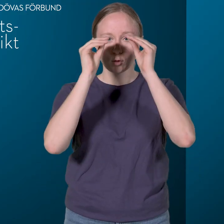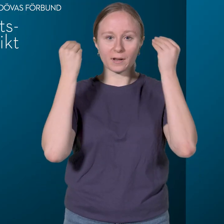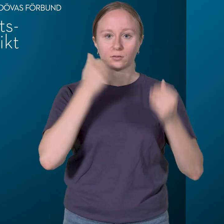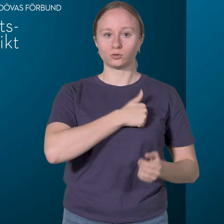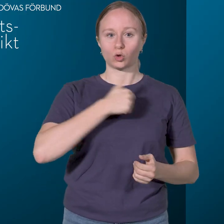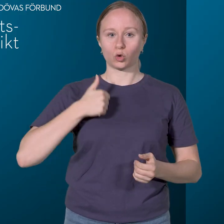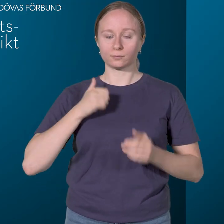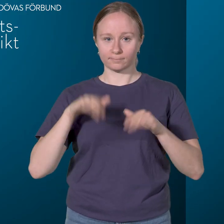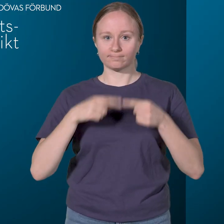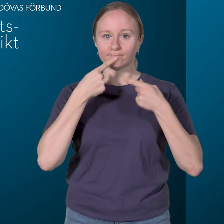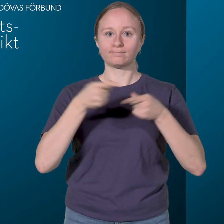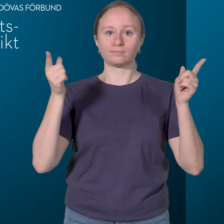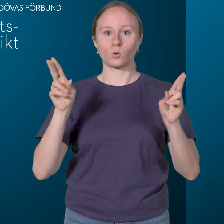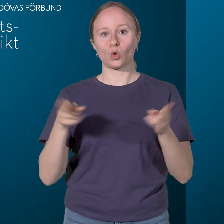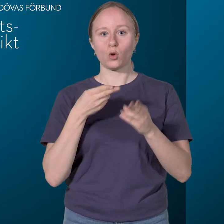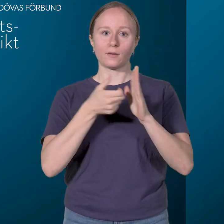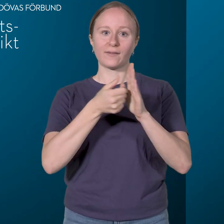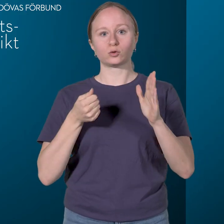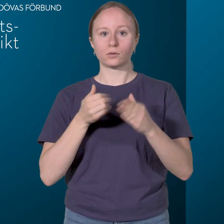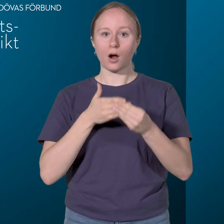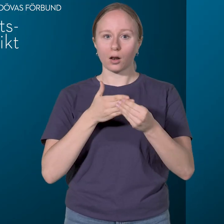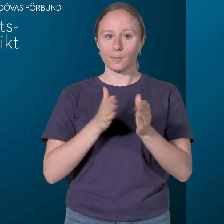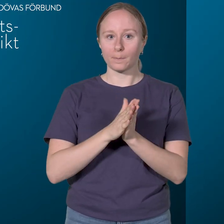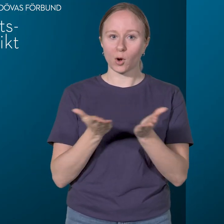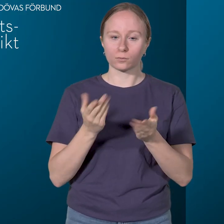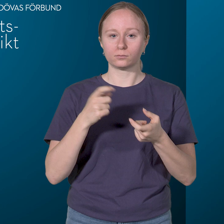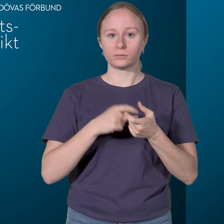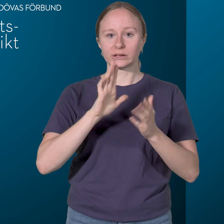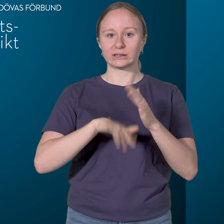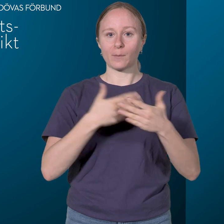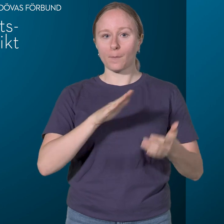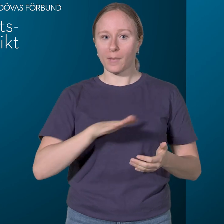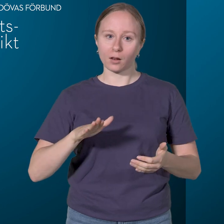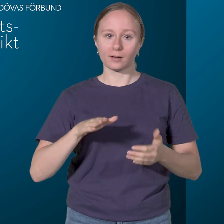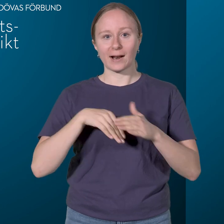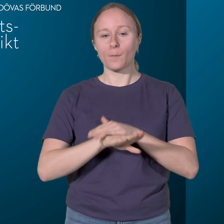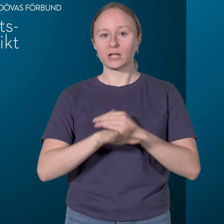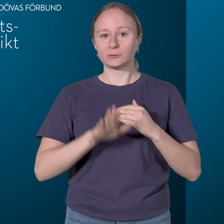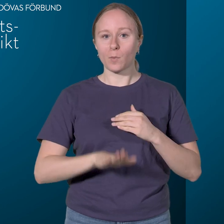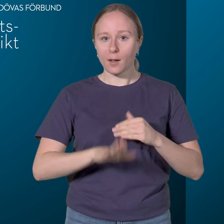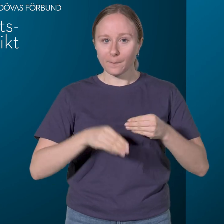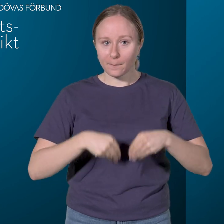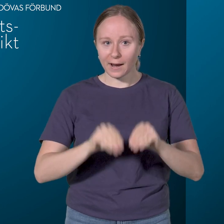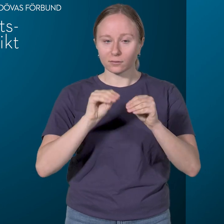Utbildningsstyrelsen har publicerat en förnyad version av handboken - om teckenspråkiga barn inom småbarnspedagogiken -